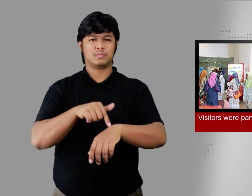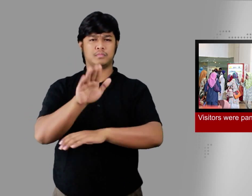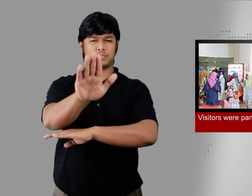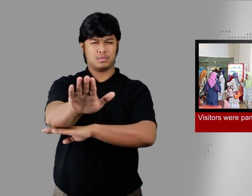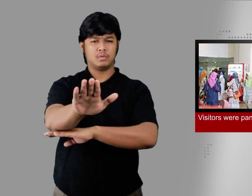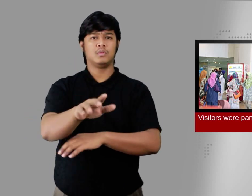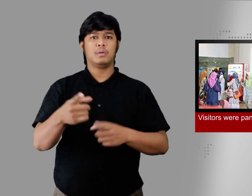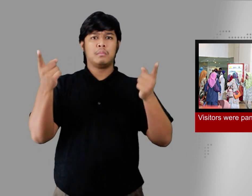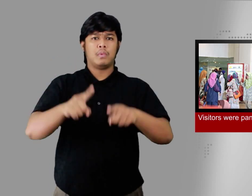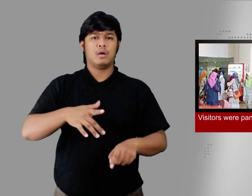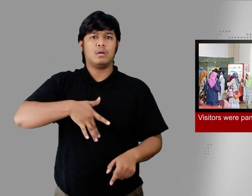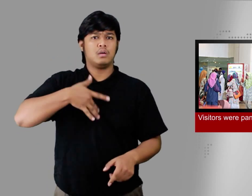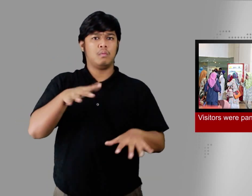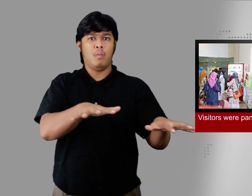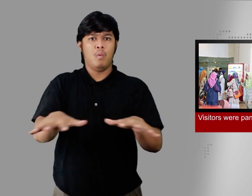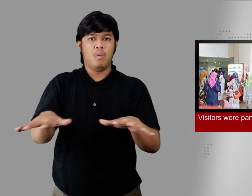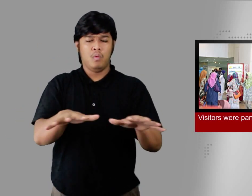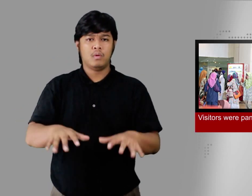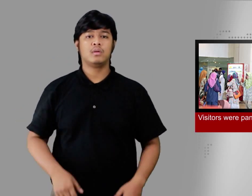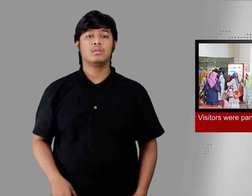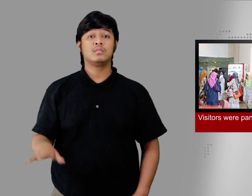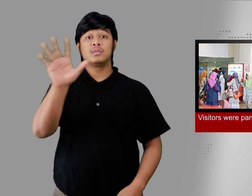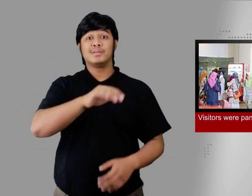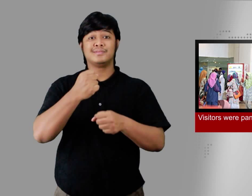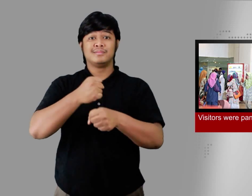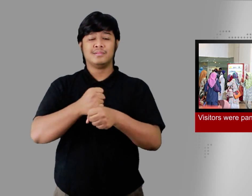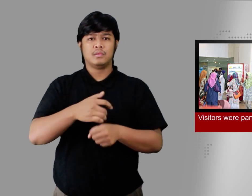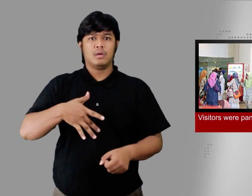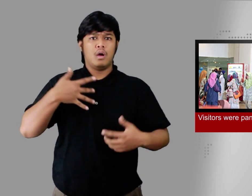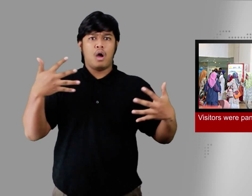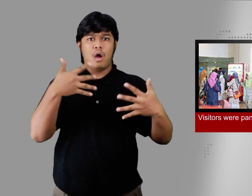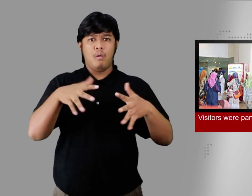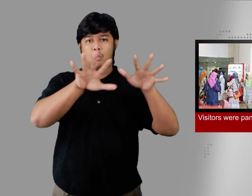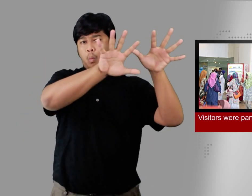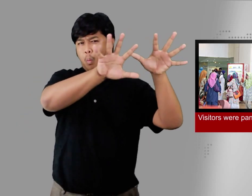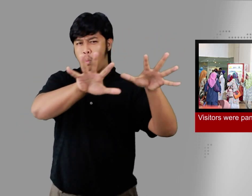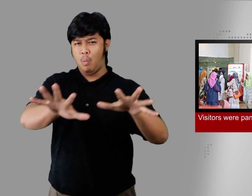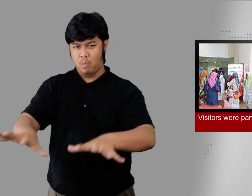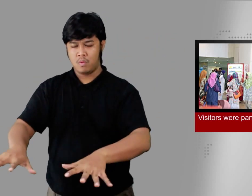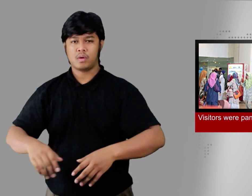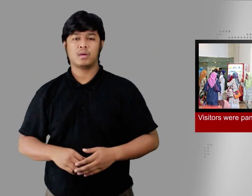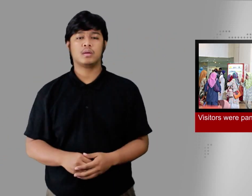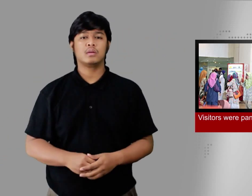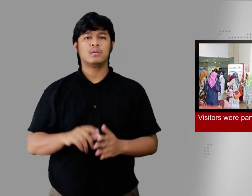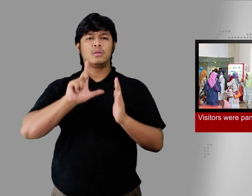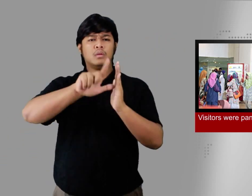Pada waktu petang, terdapat kejadian gegeran dirasai di kawasan tersebut. Beberapa pekerja di dalam bangunan komtar berasa panik dan segera menurun.